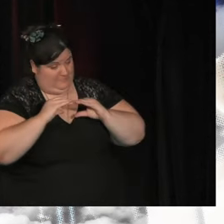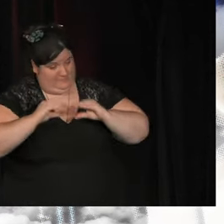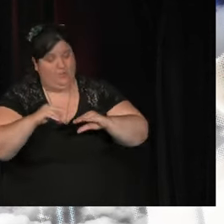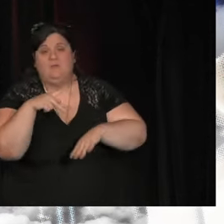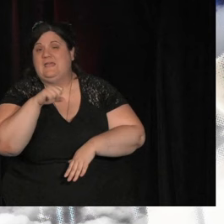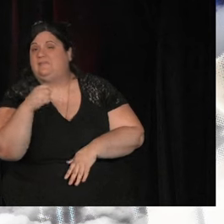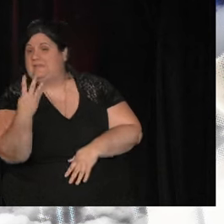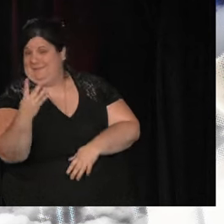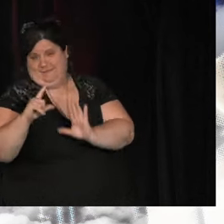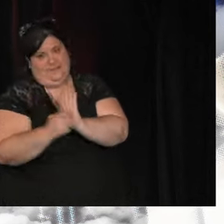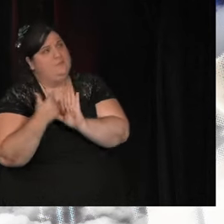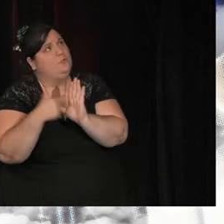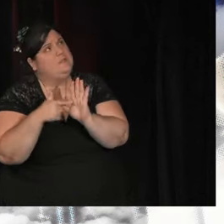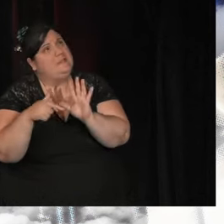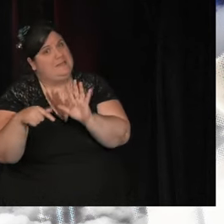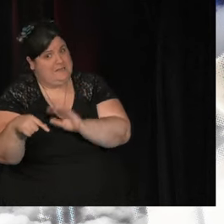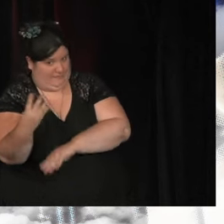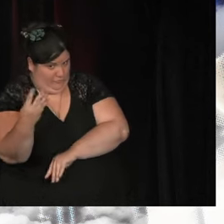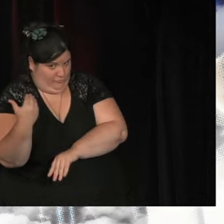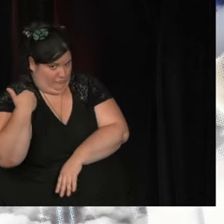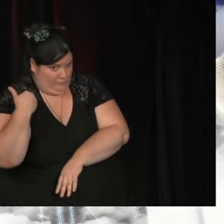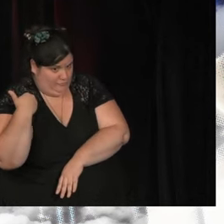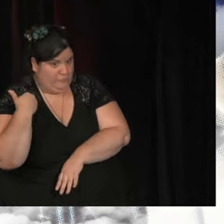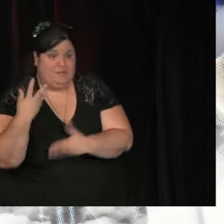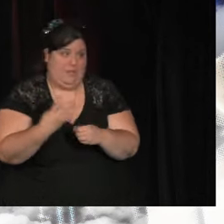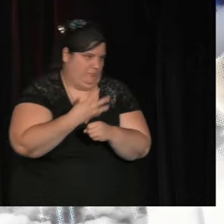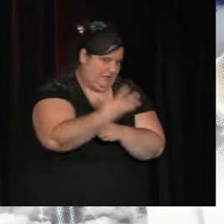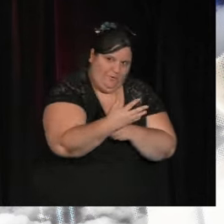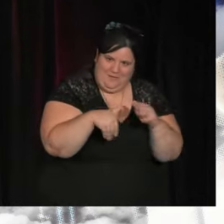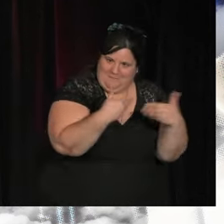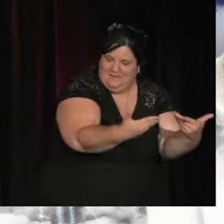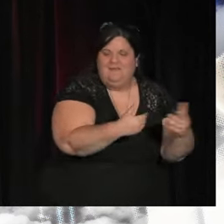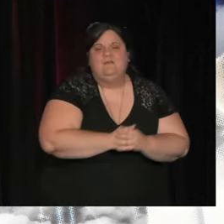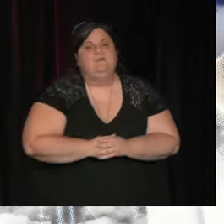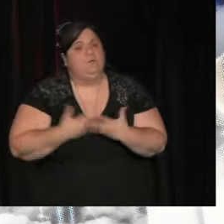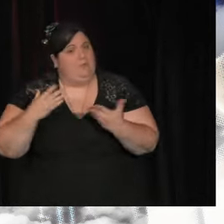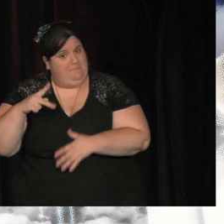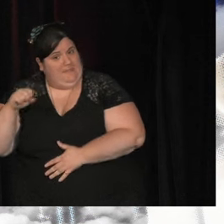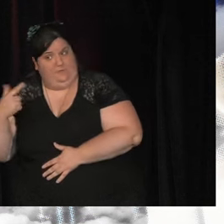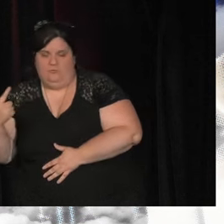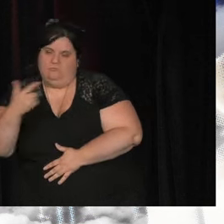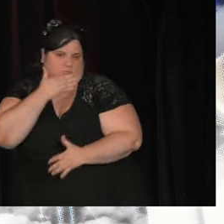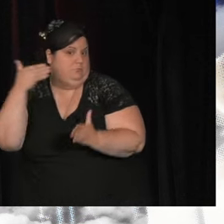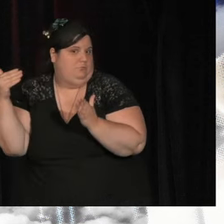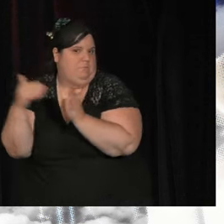Ça devient quasi… En un an, elle a déjà une courbe de vente qui est similaire à celle de la Play 2 qui reste encore aujourd'hui la console la plus vendue